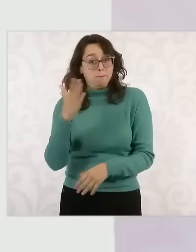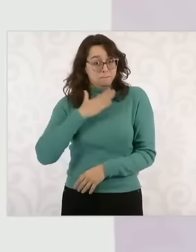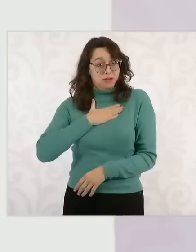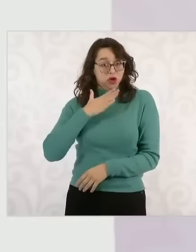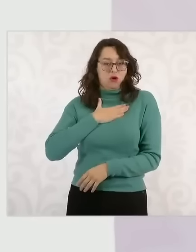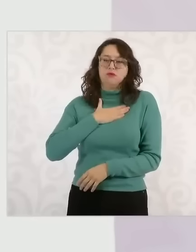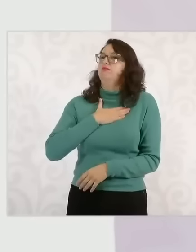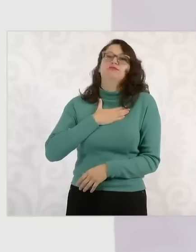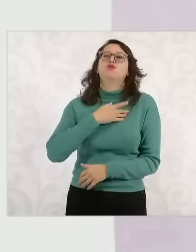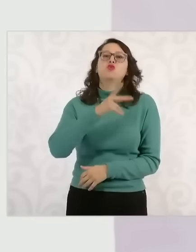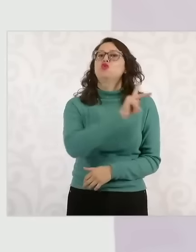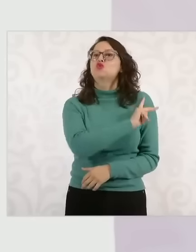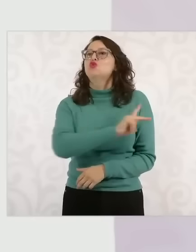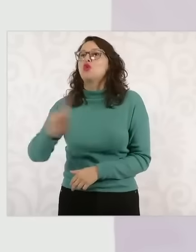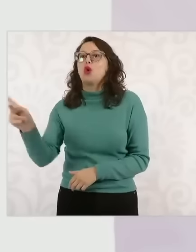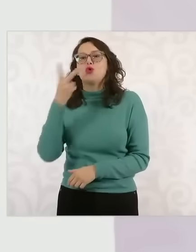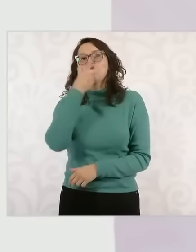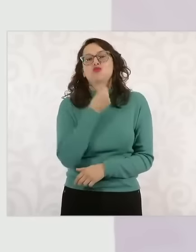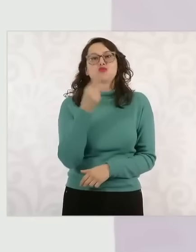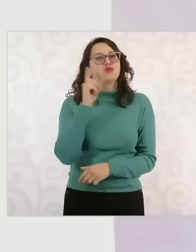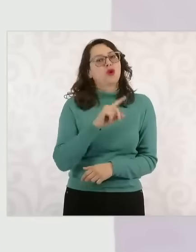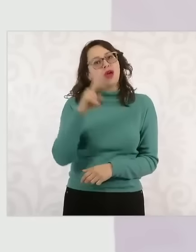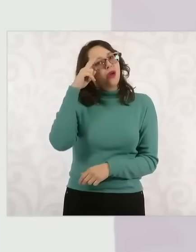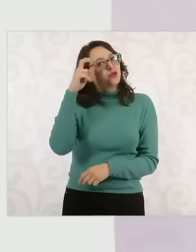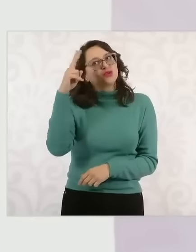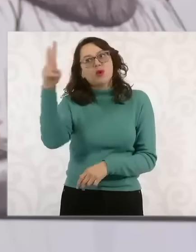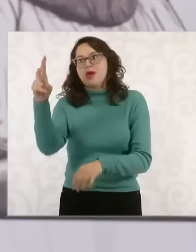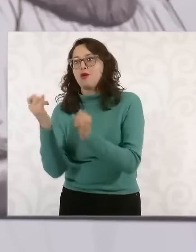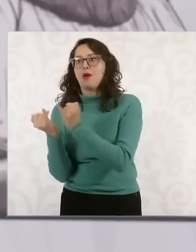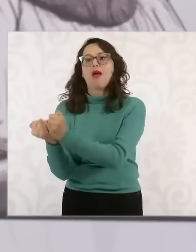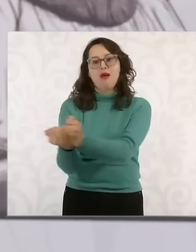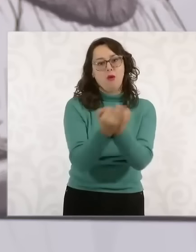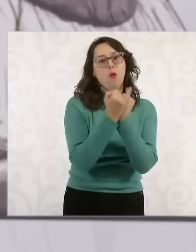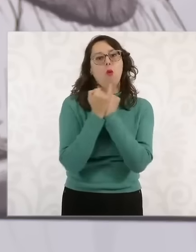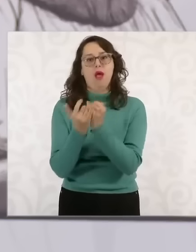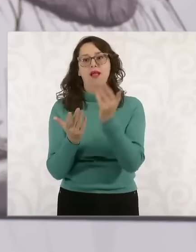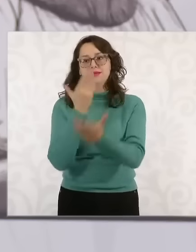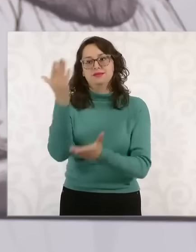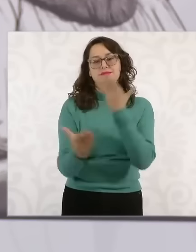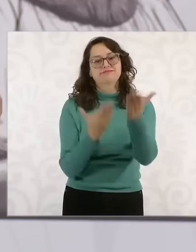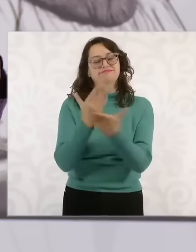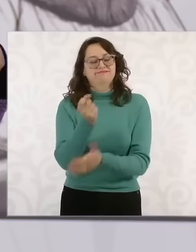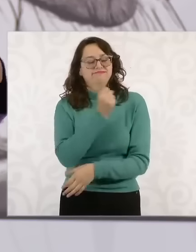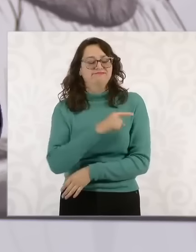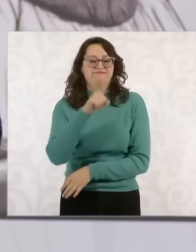todas las mexicanas y mexicanos para poder acceder de mejor manera a los servicios. También eso va